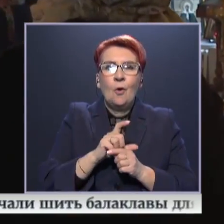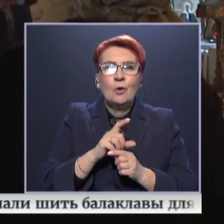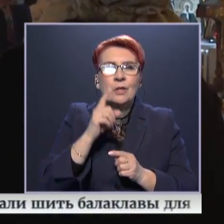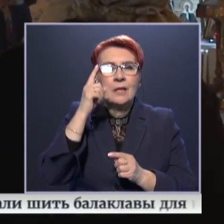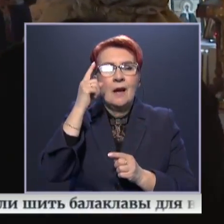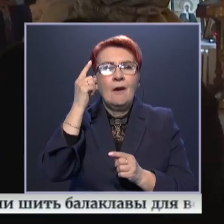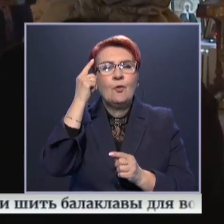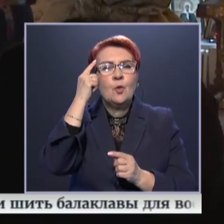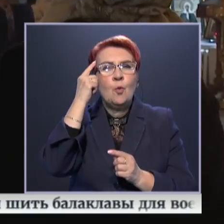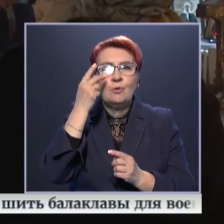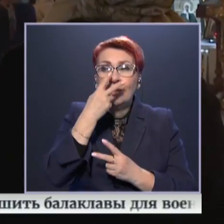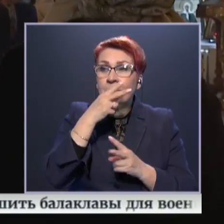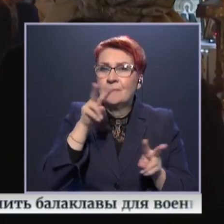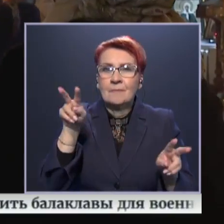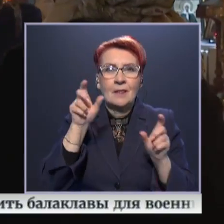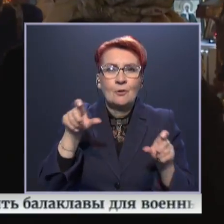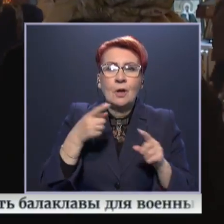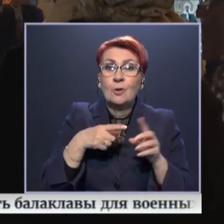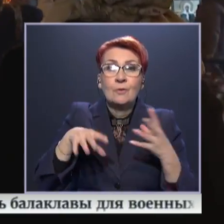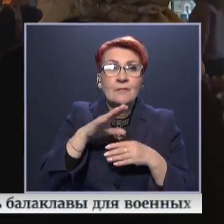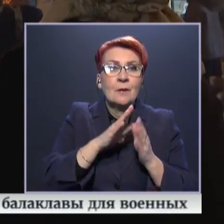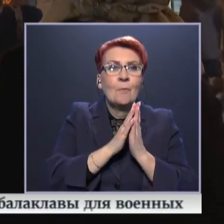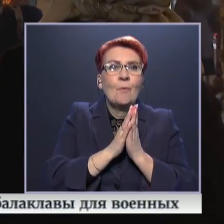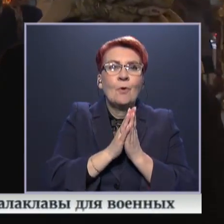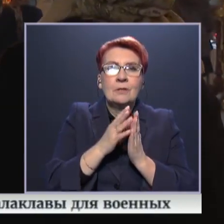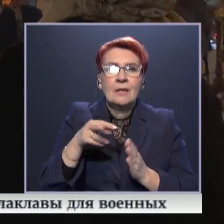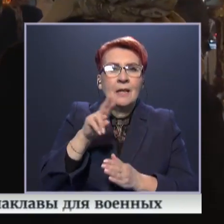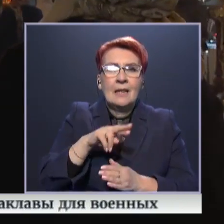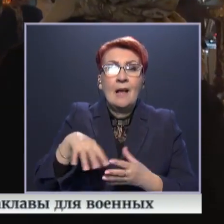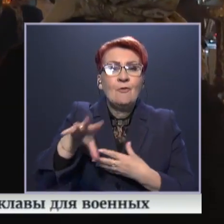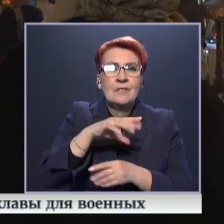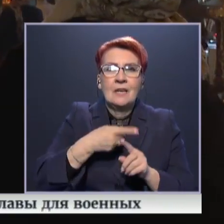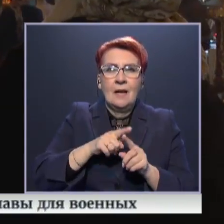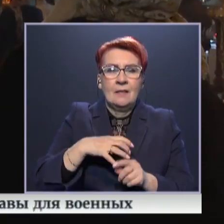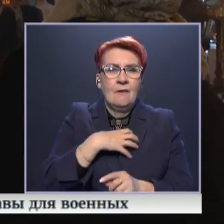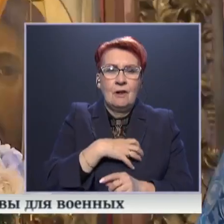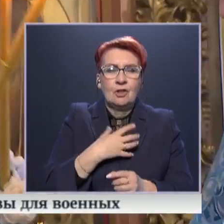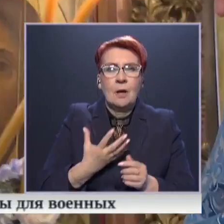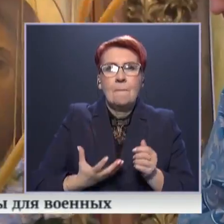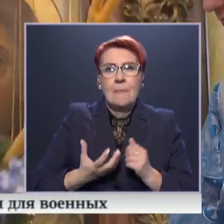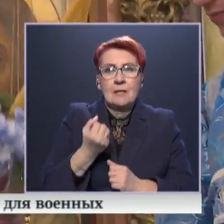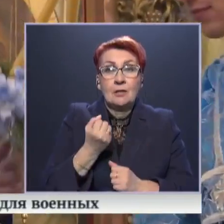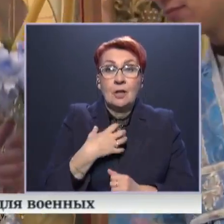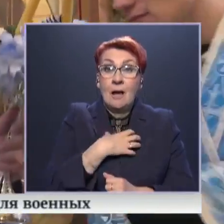на людей вокруг которые молятся Ты понимаешь что Для всех это сейчас важна поддержка а важности почитания